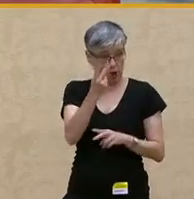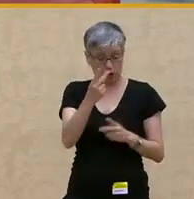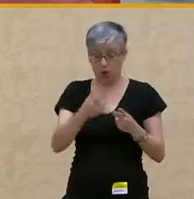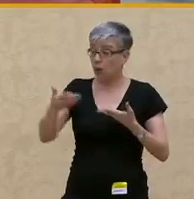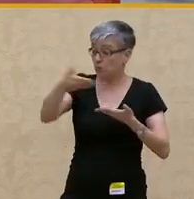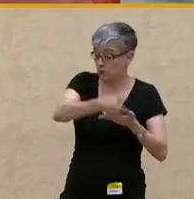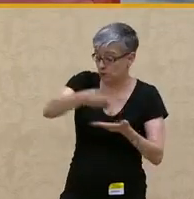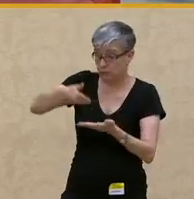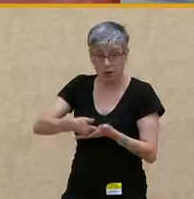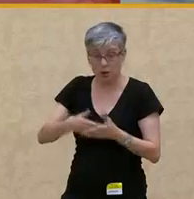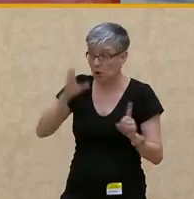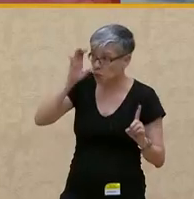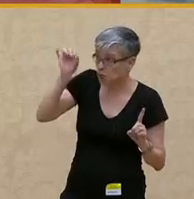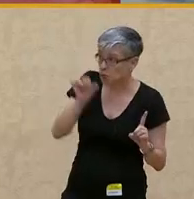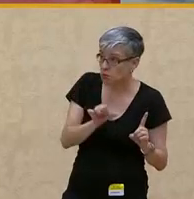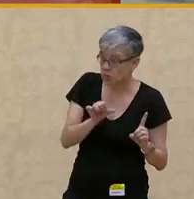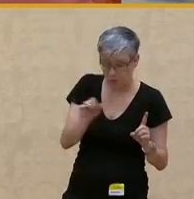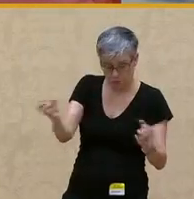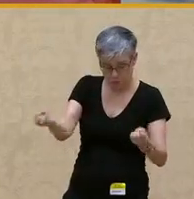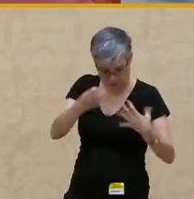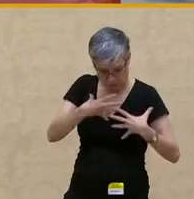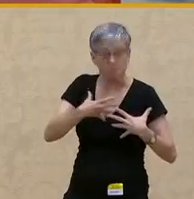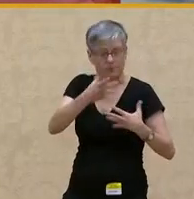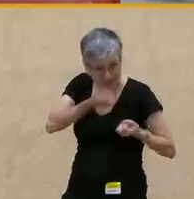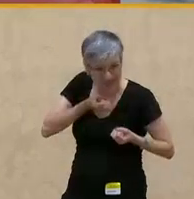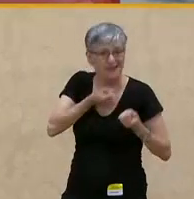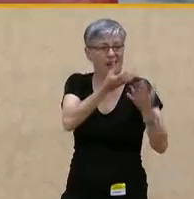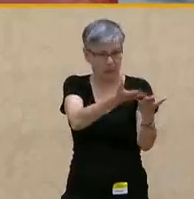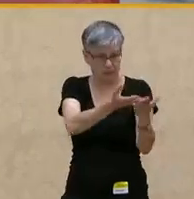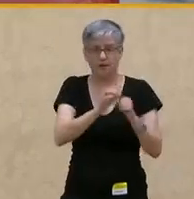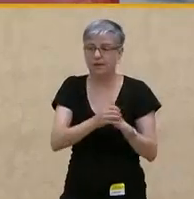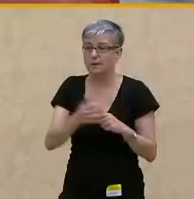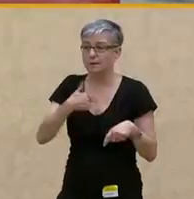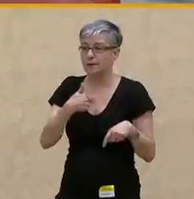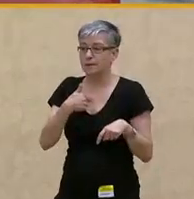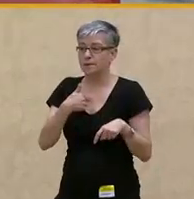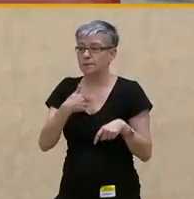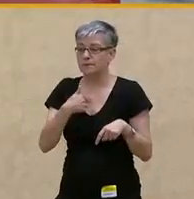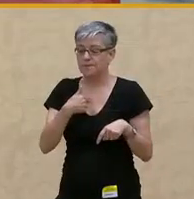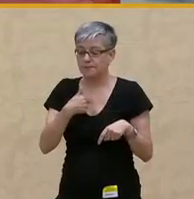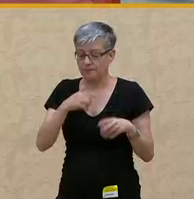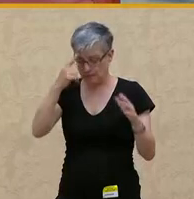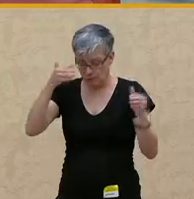que se han escuchado, transmitirlas y trabajar. El órgano ejecutivo son los ministerios ahora mismo,